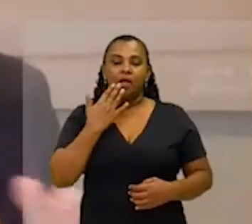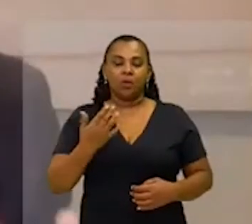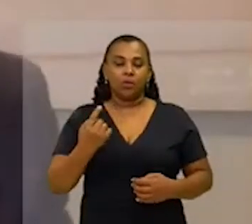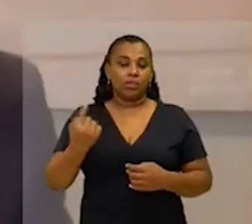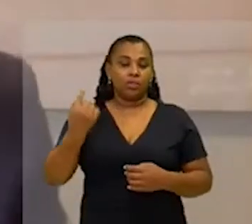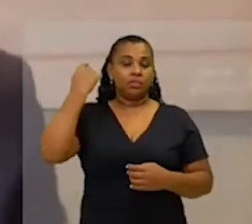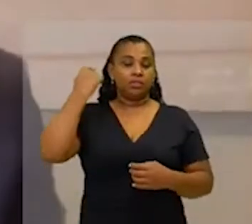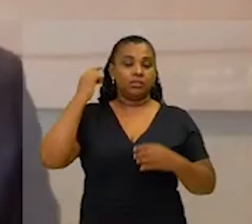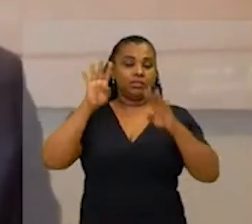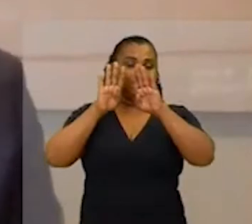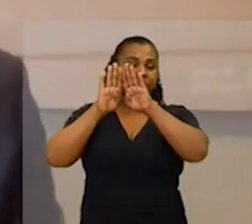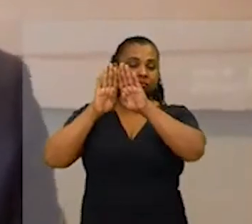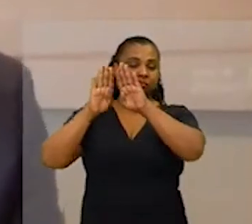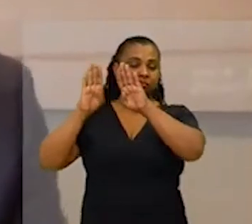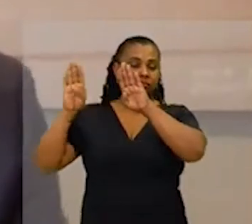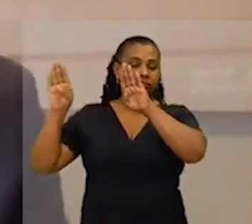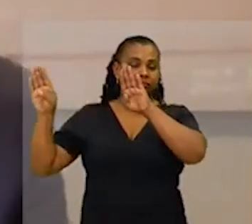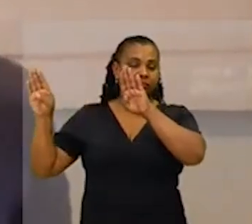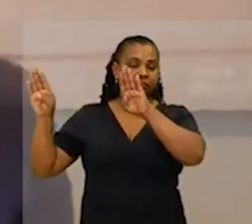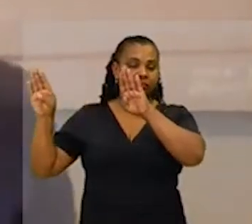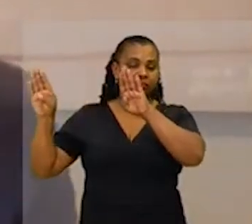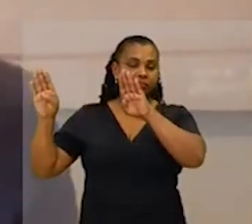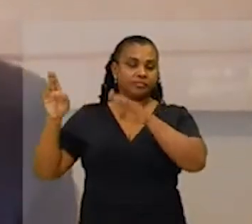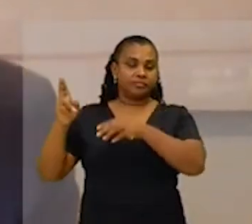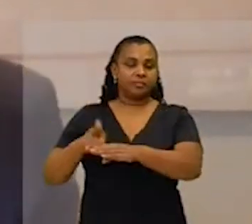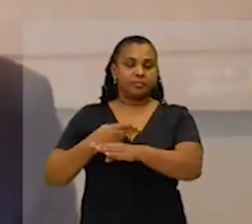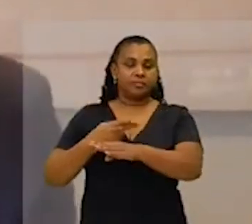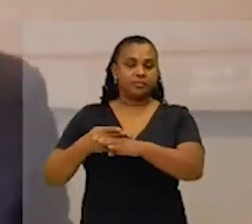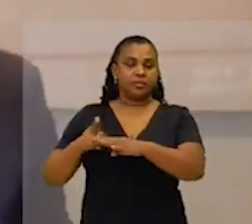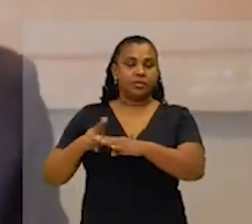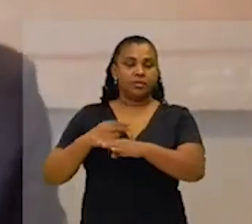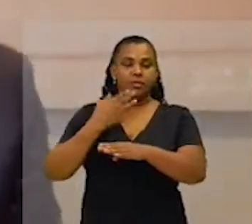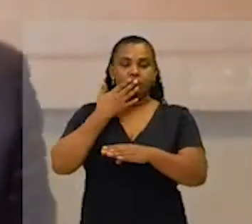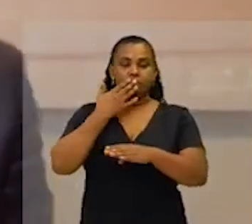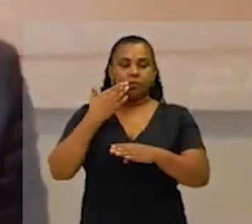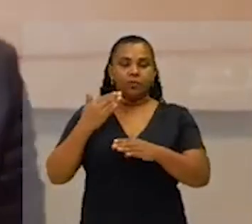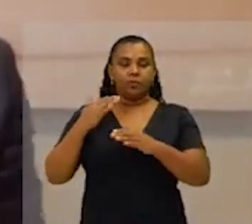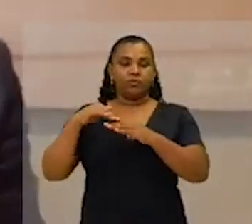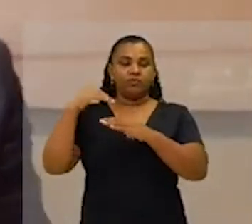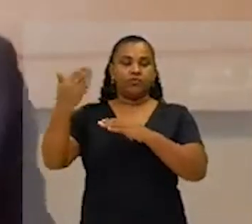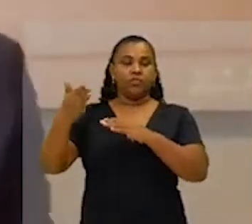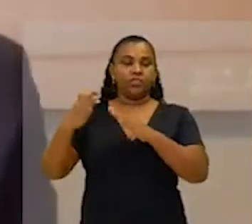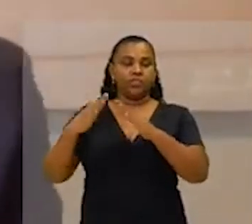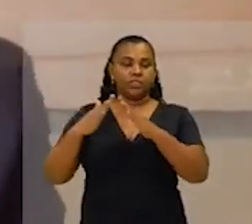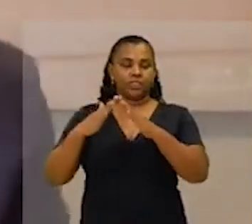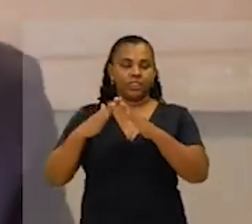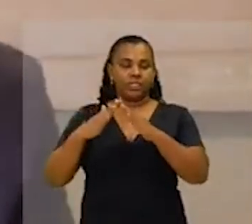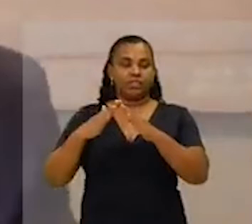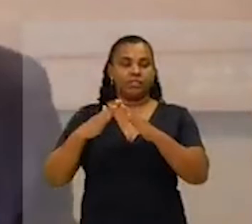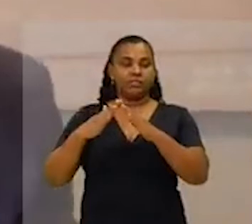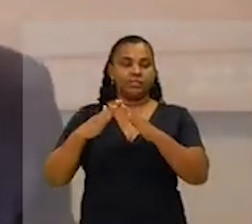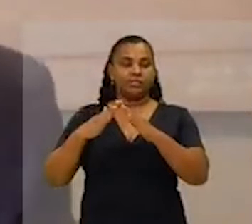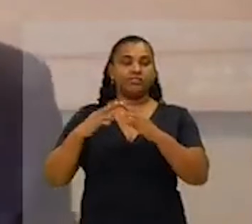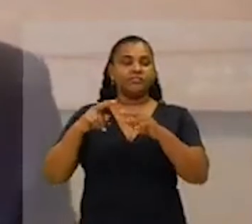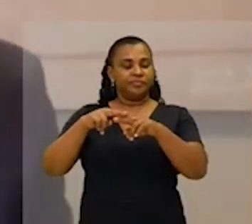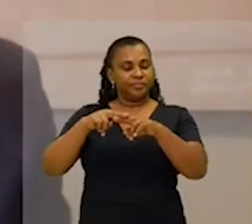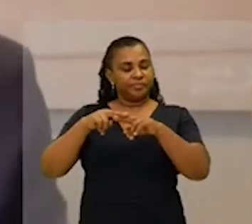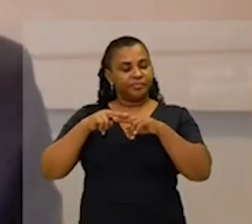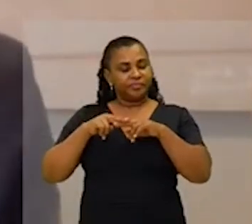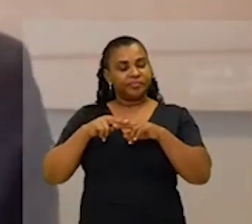aqui tem um painel marrom eu tô fora de casa né e isso me faz sair um pouco do meu habitar